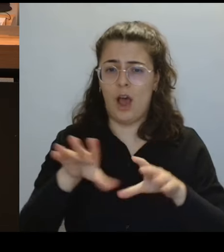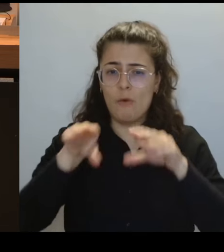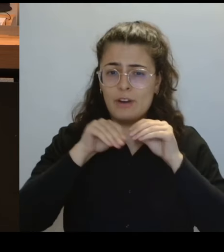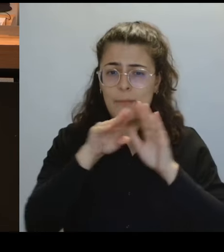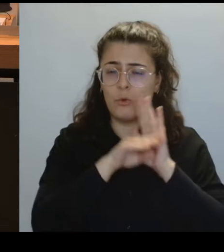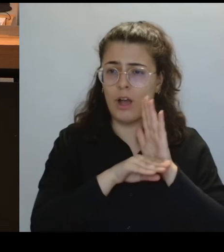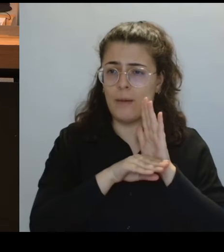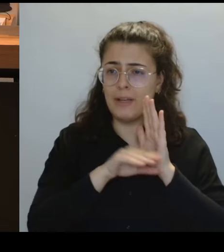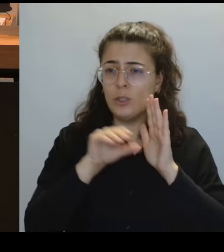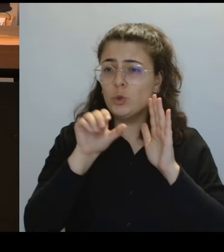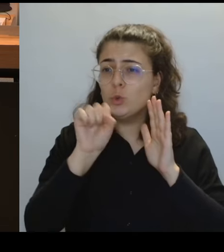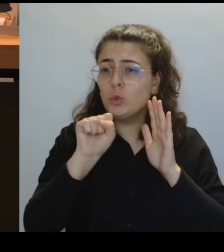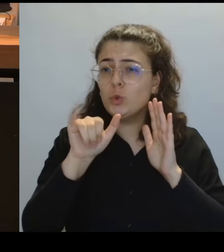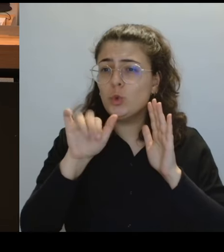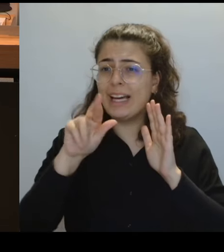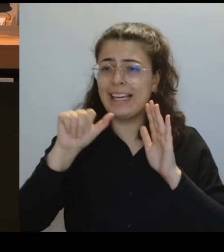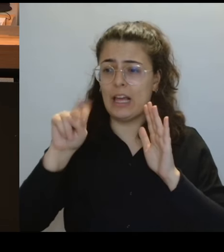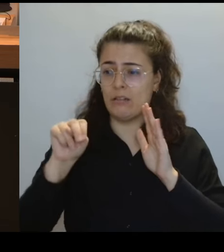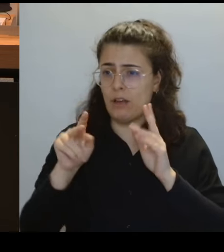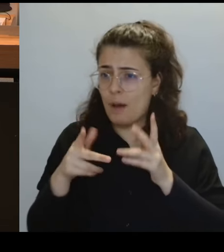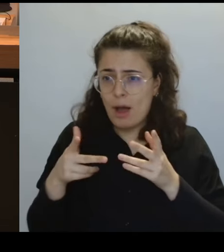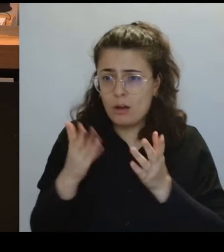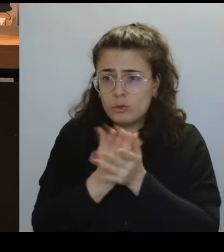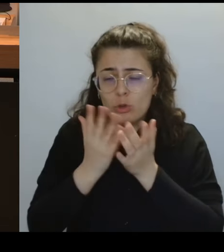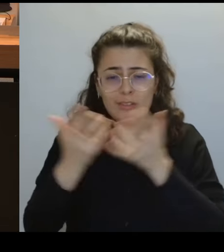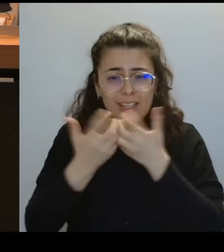Und darum möchten wir ihnen diesmal helfen, dass sie nicht